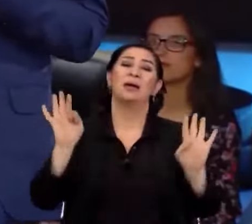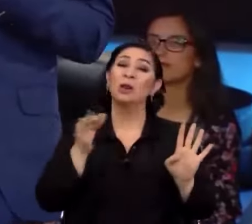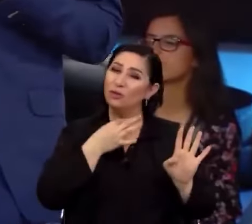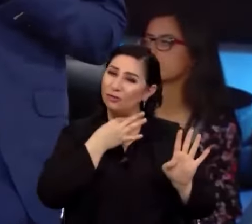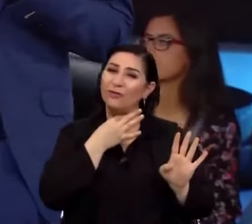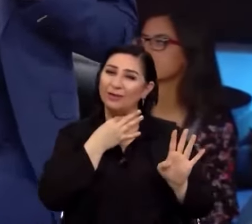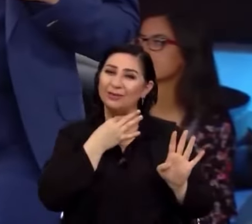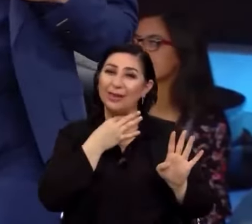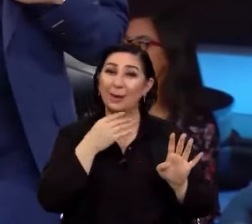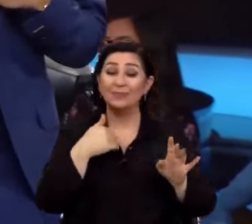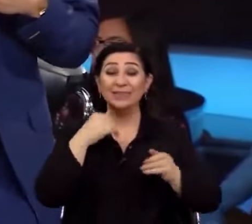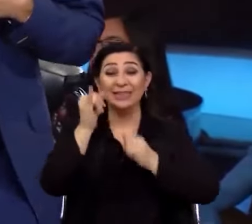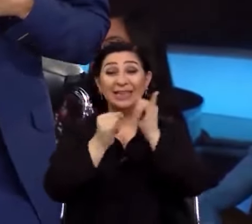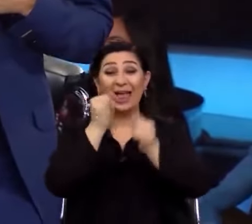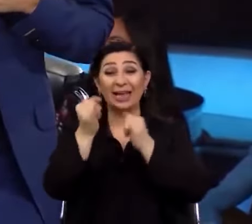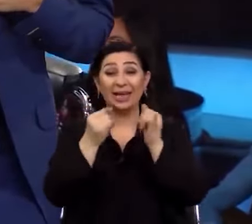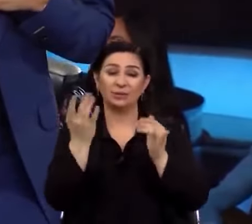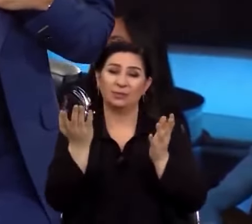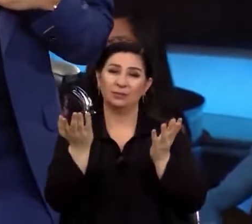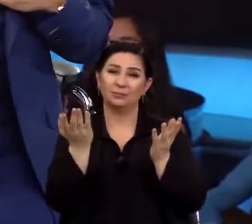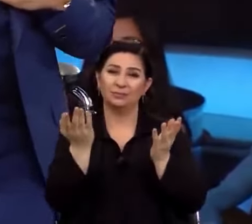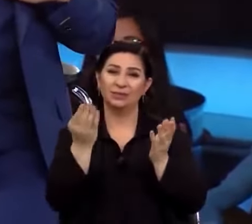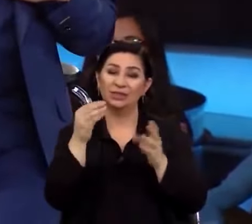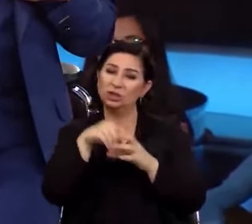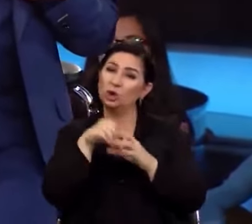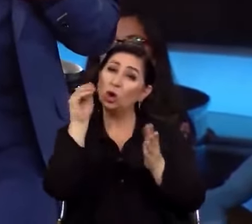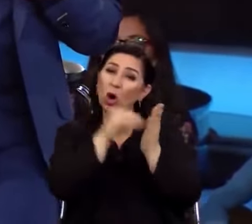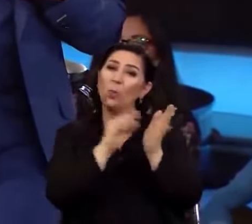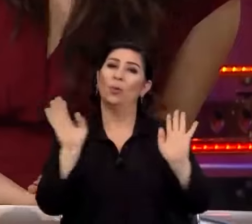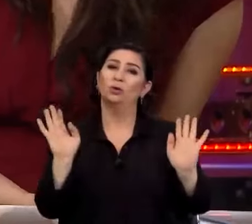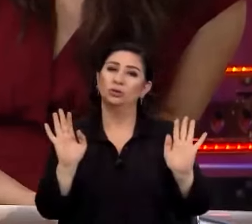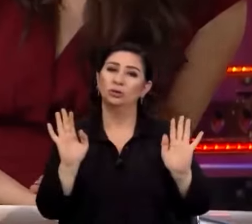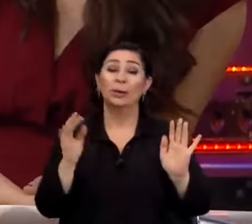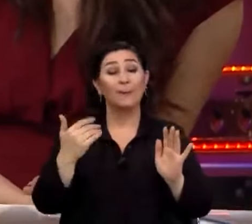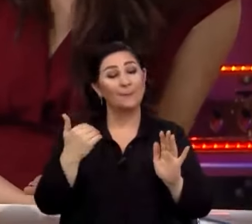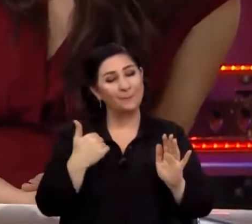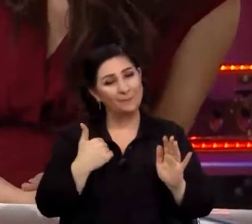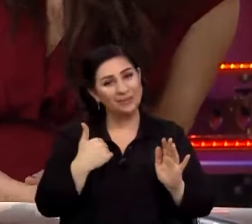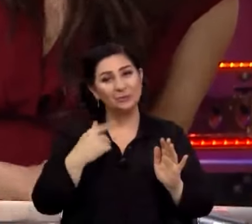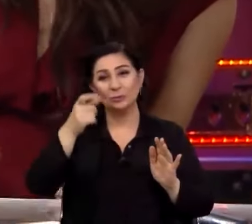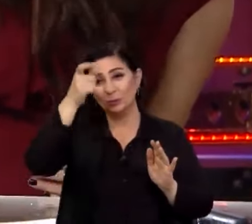geçmeyelim Biz de dalga geçmek için koymuyoruz biz Türk gençliğine Örnek